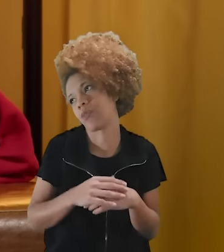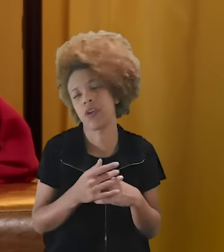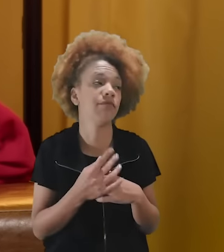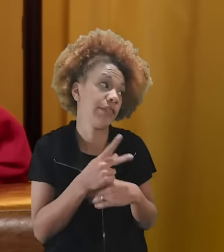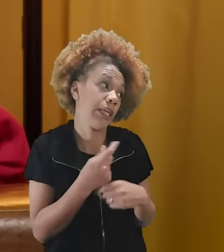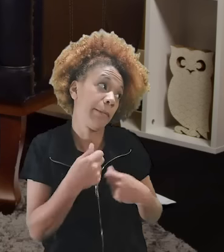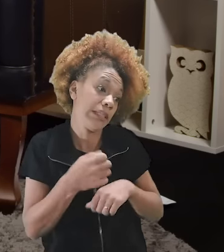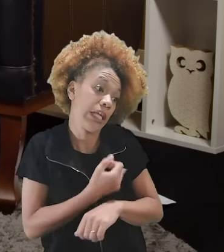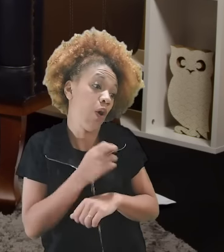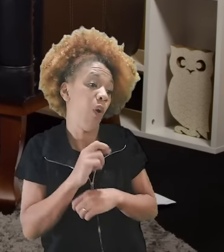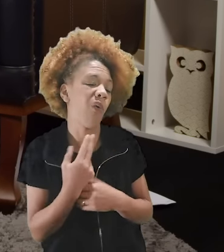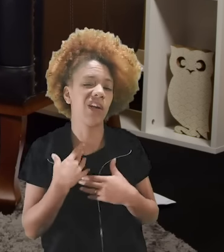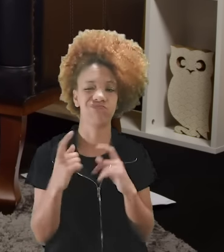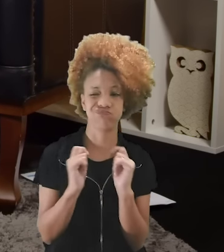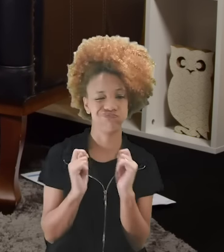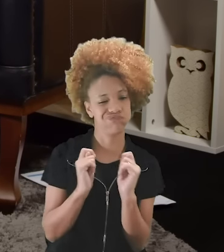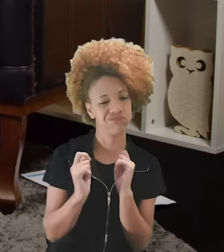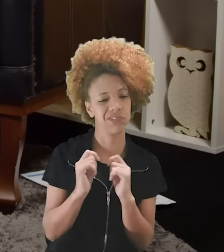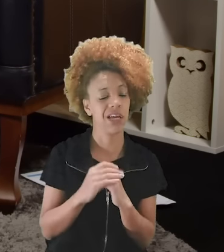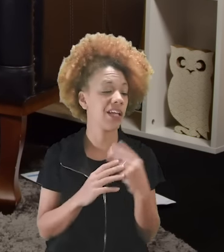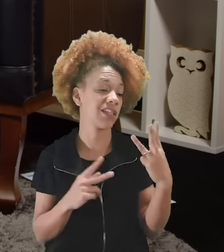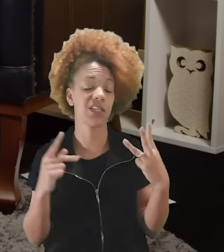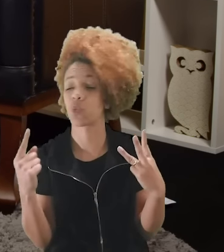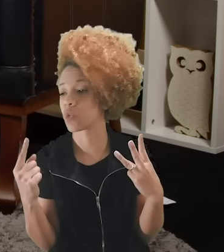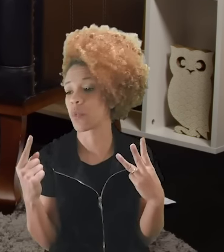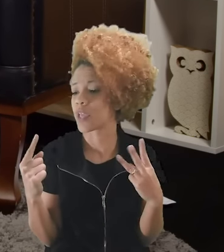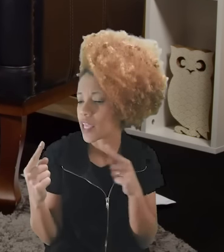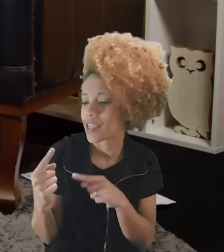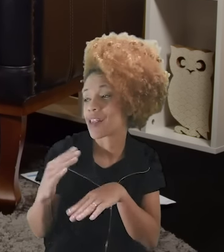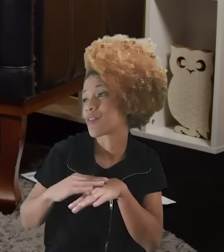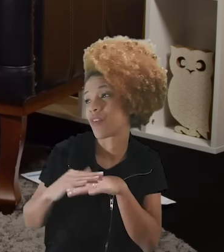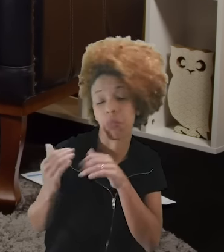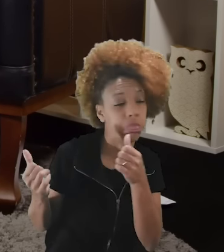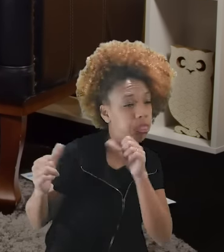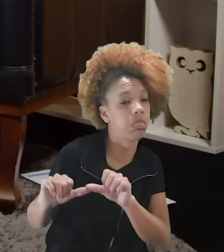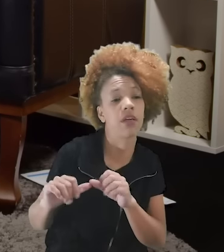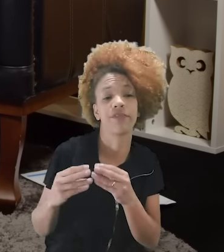cara jogando ou você éra emoção tá ali três contra um esse um faz um estrago e destrói todo mundo e